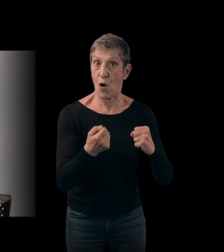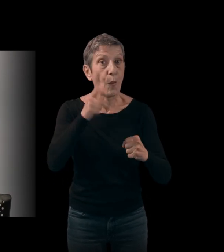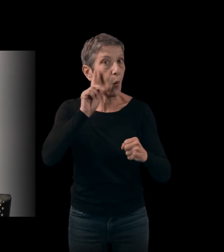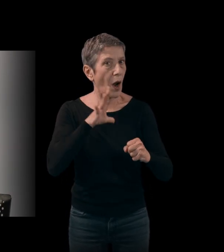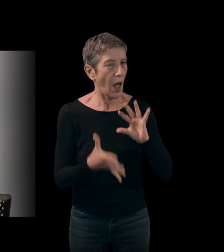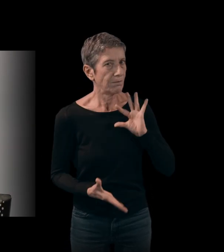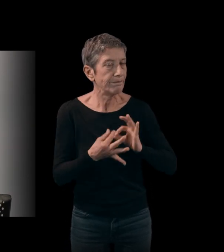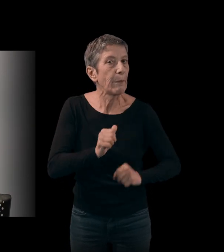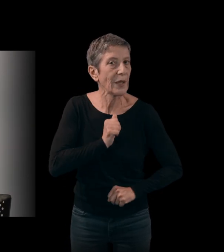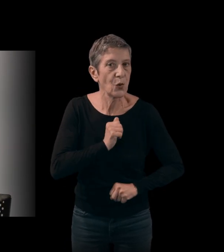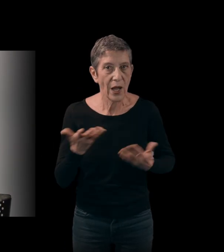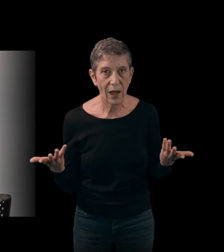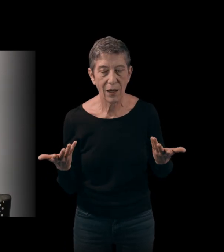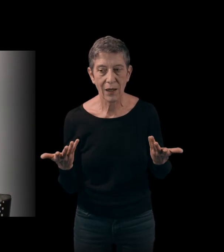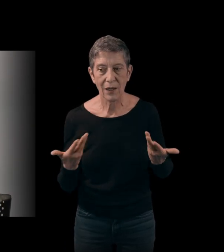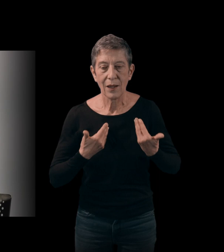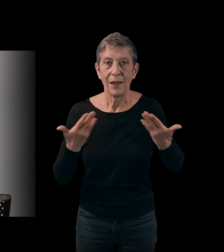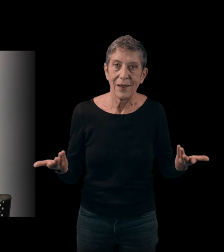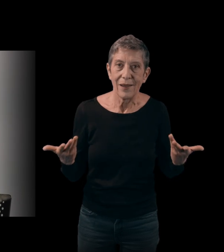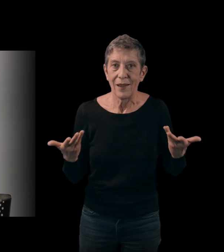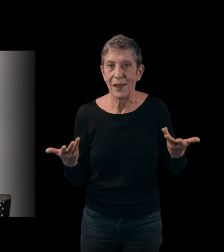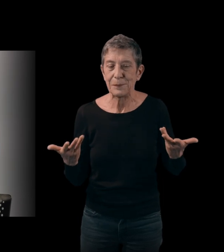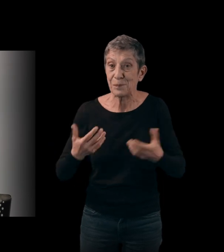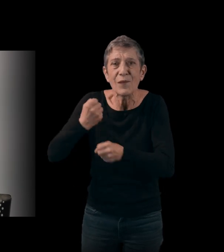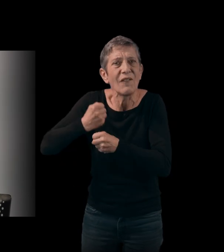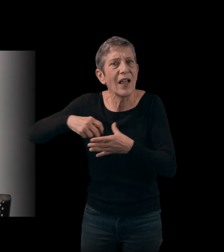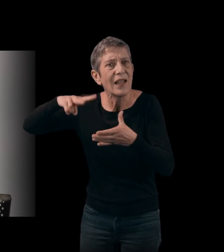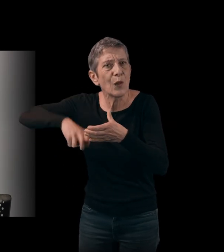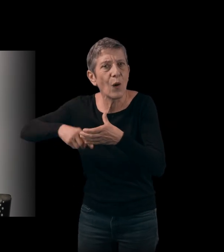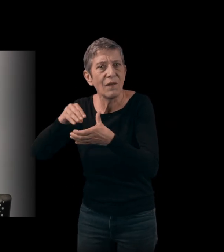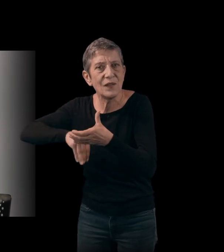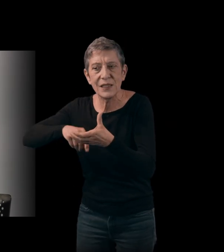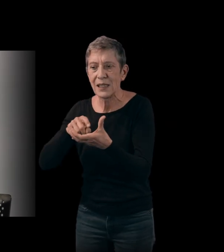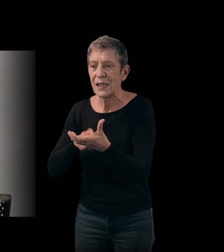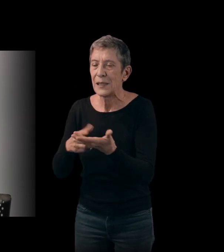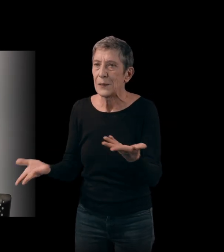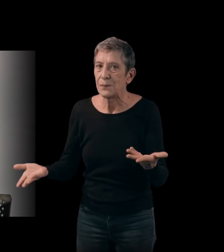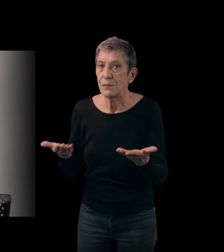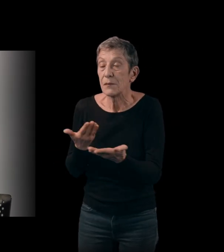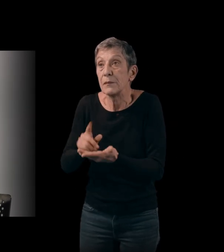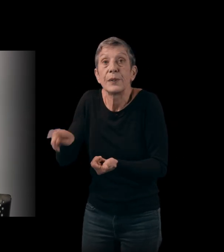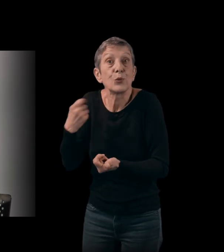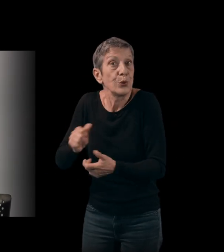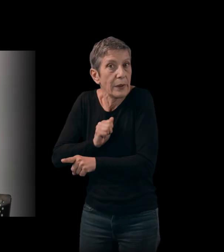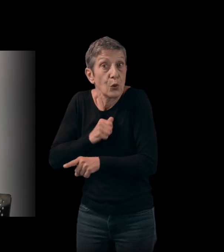C'est très personnel quand on fait de l'ethnographie, puisque vous